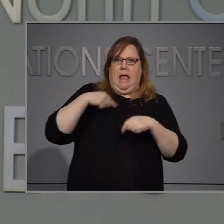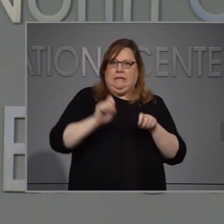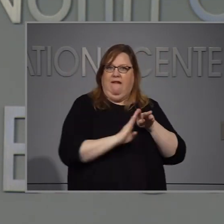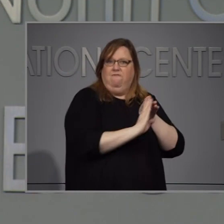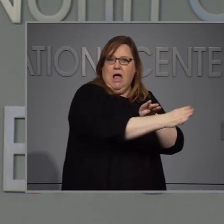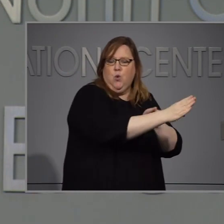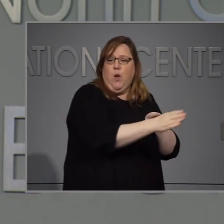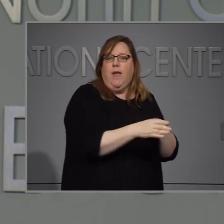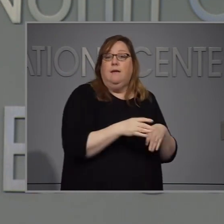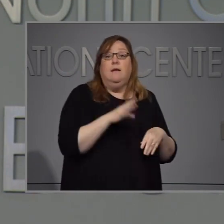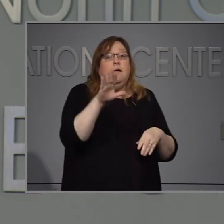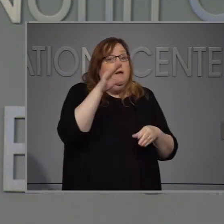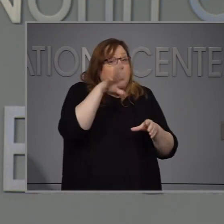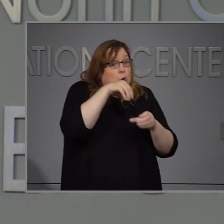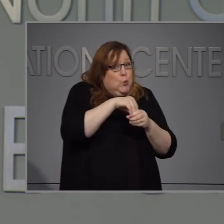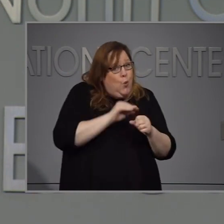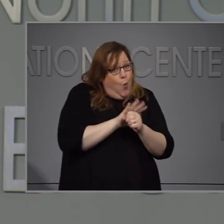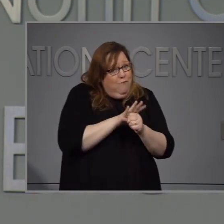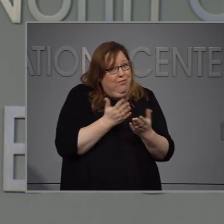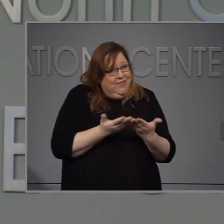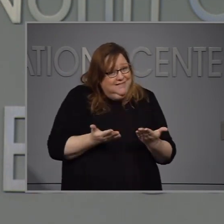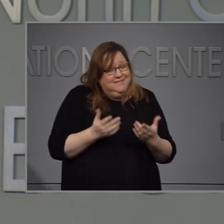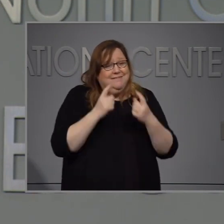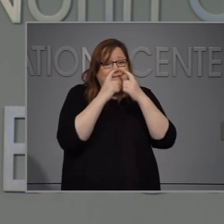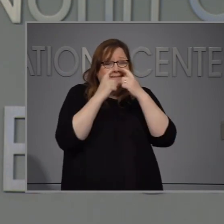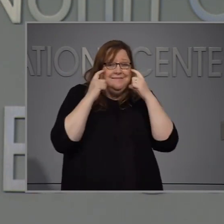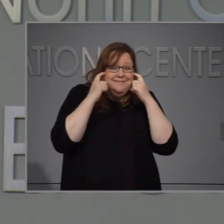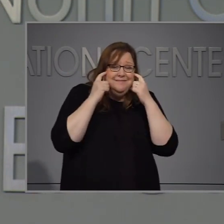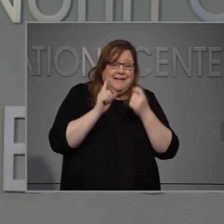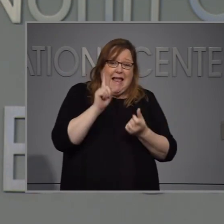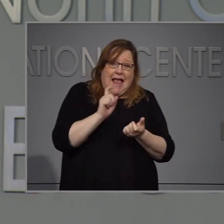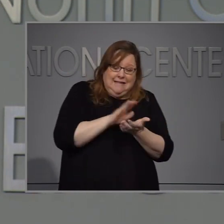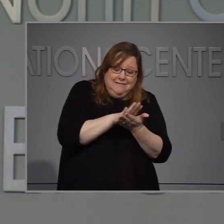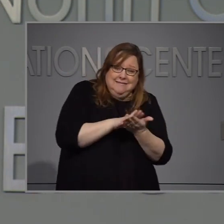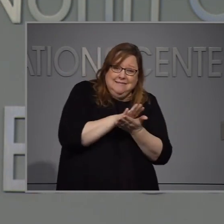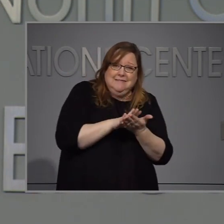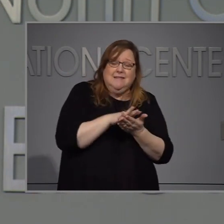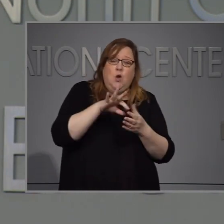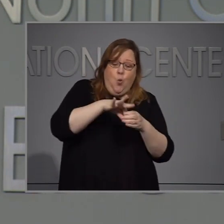esté preparado para covid diecinueve. No se olvide de incluir mascarillas te te Hilda